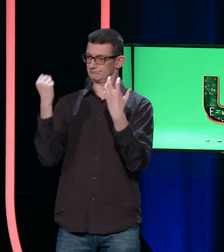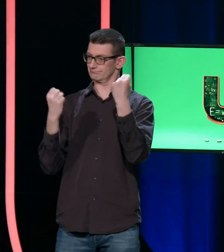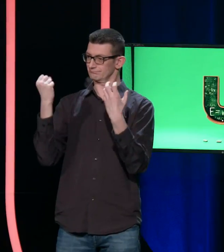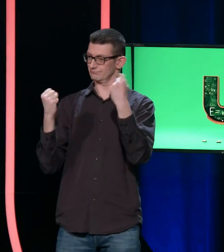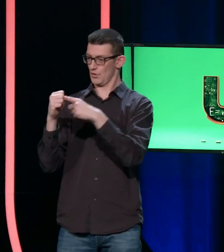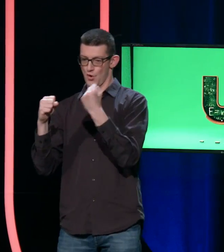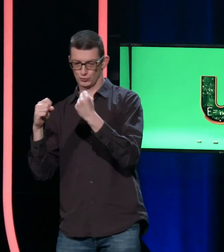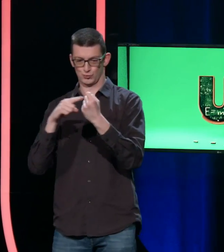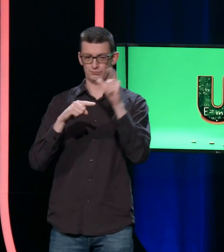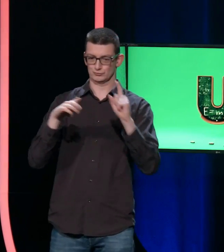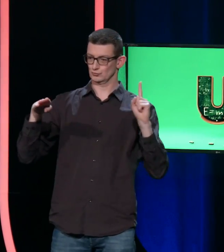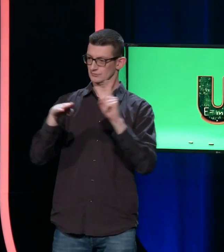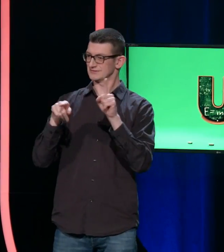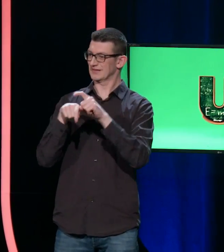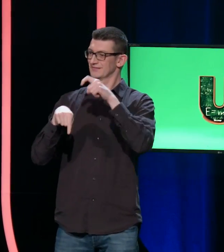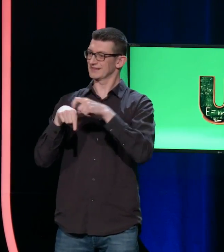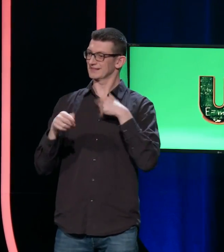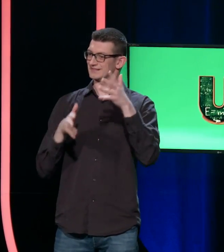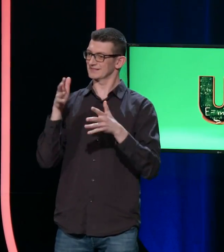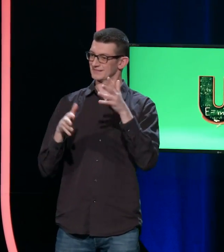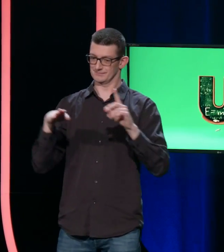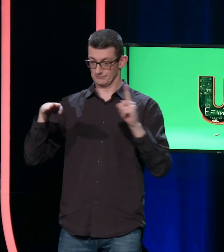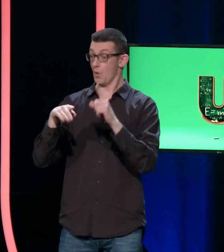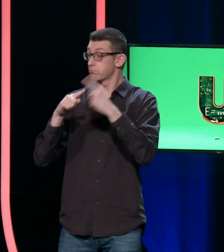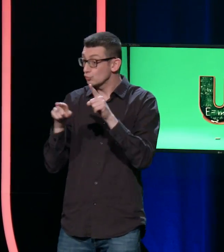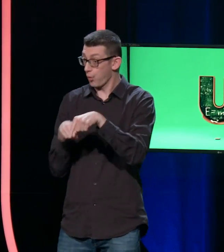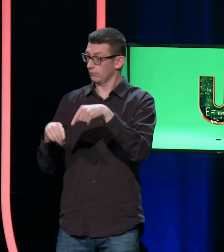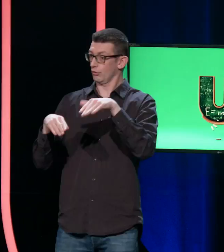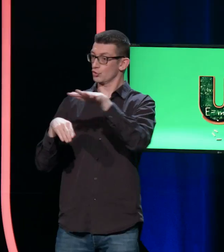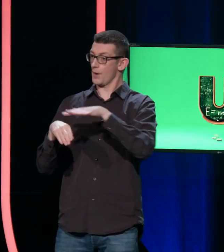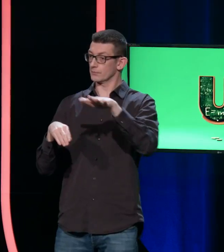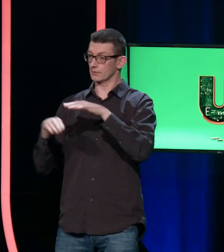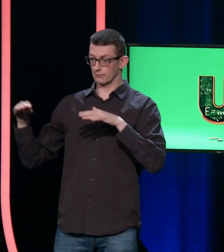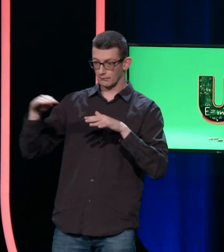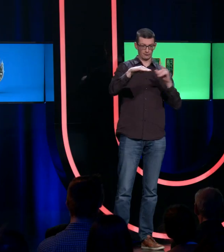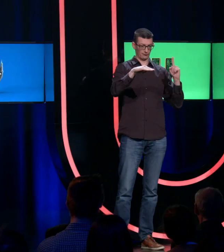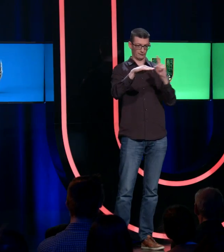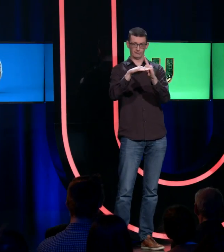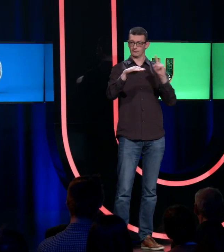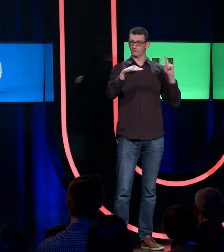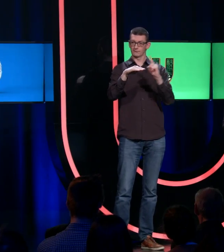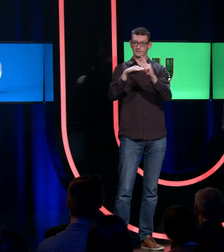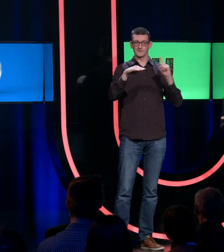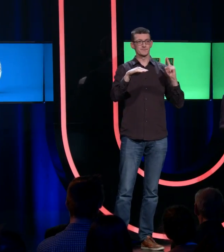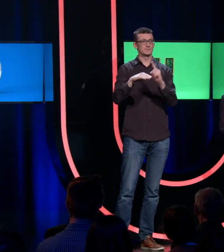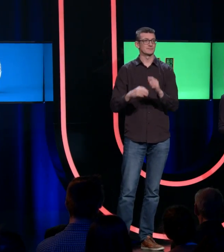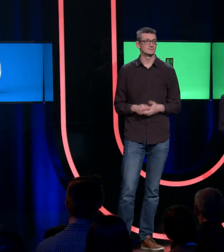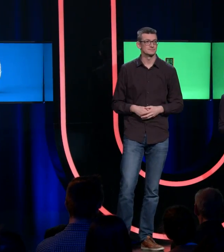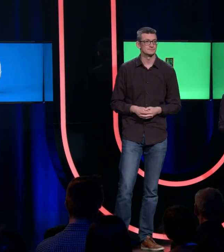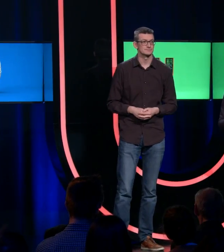Als ik nu tegelijkertijd mijn wenkbrauwen omhoog trek, dan stel ik een vraag. Dan vraag ik dus: Begint de cursus morgen?